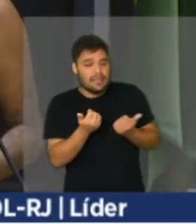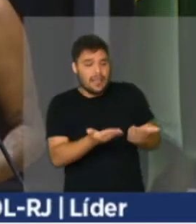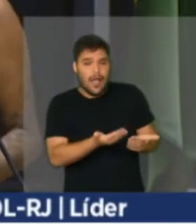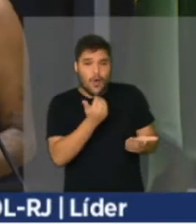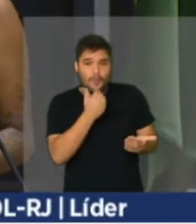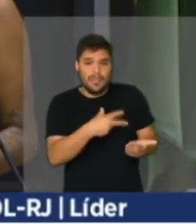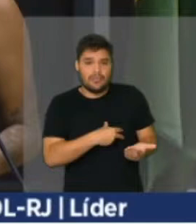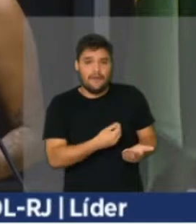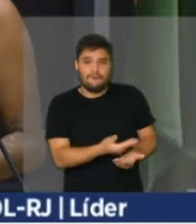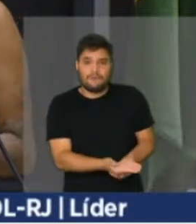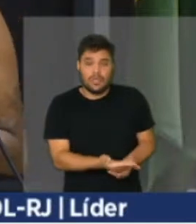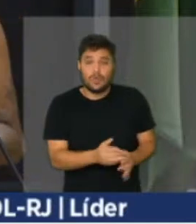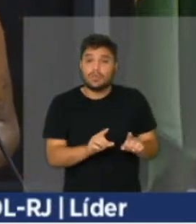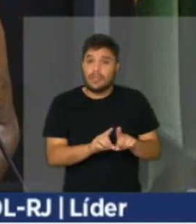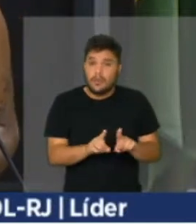ALIMENTAR SEU FILHO E SUA FILHA, CHEGA TAMBÉM O